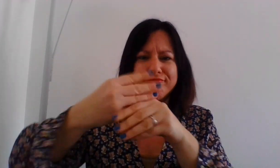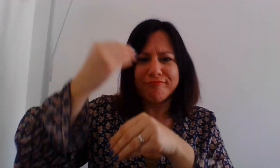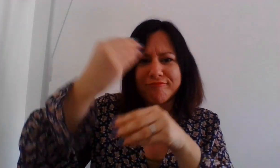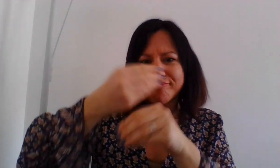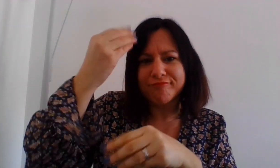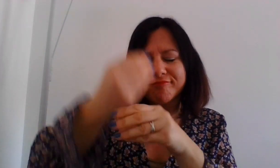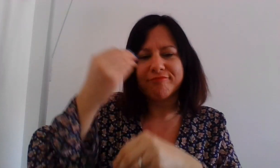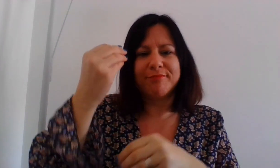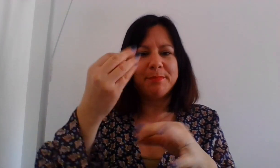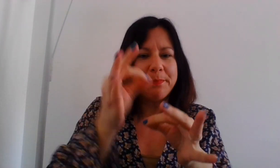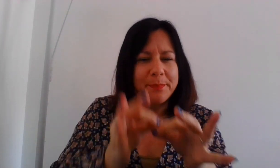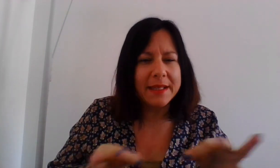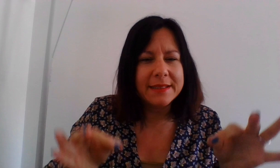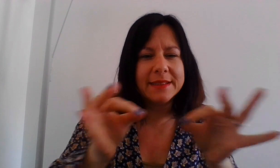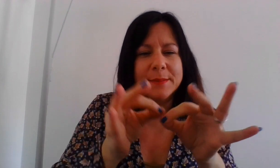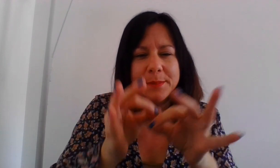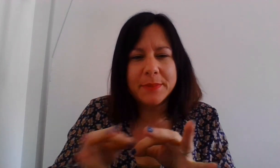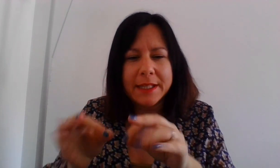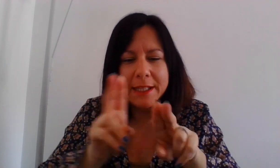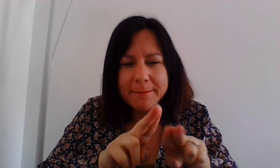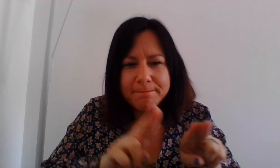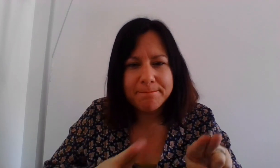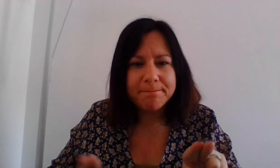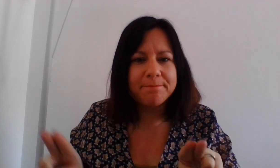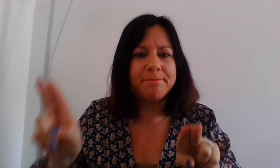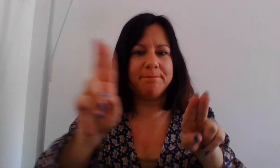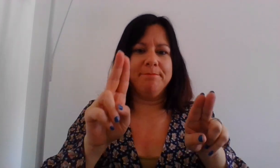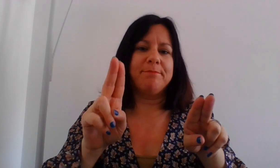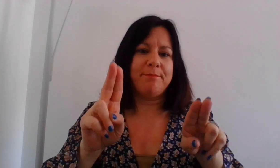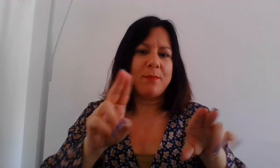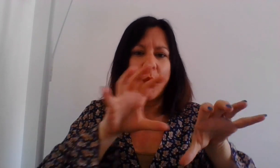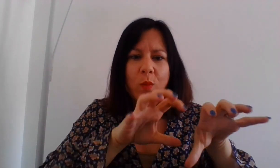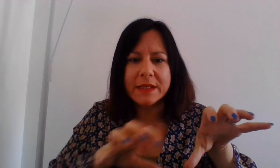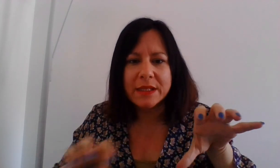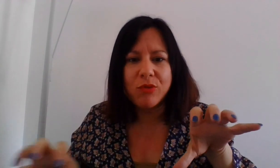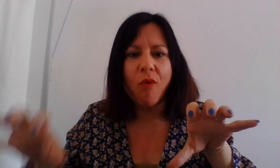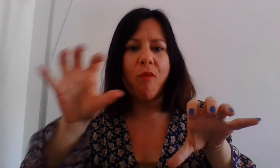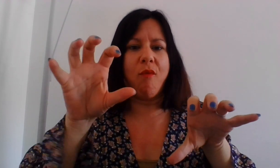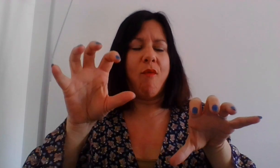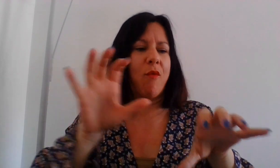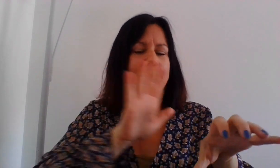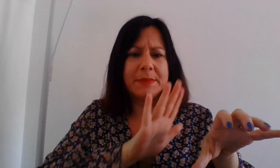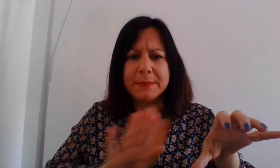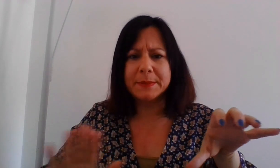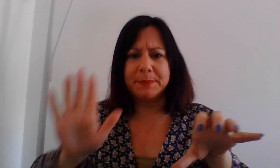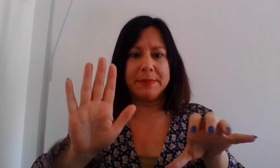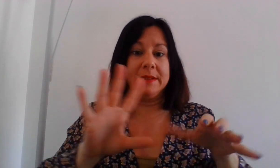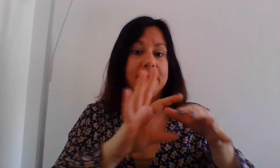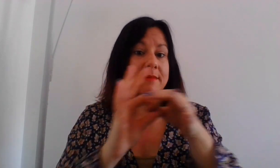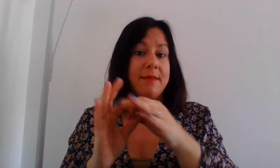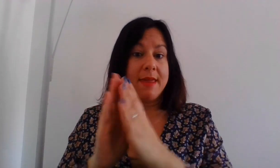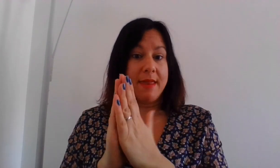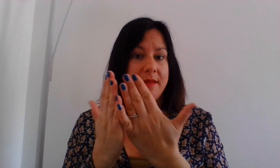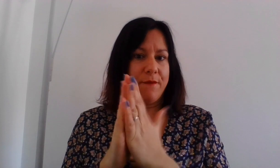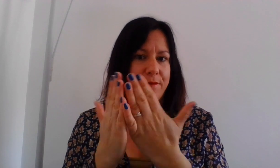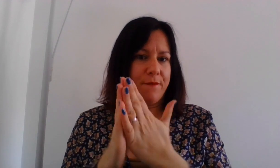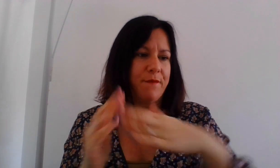pour apprendre où sont les pays, les continents. Il est en lien avec un livre.